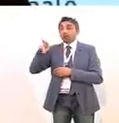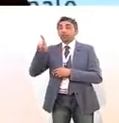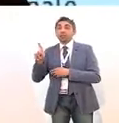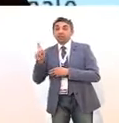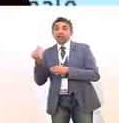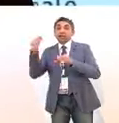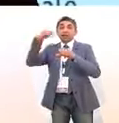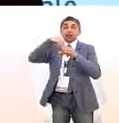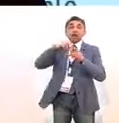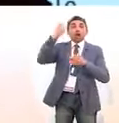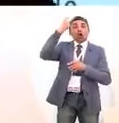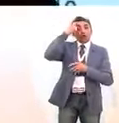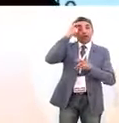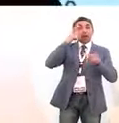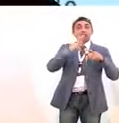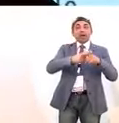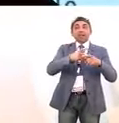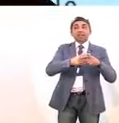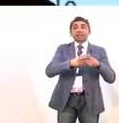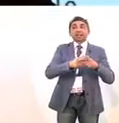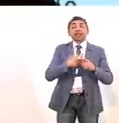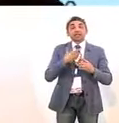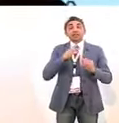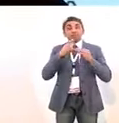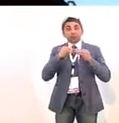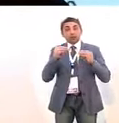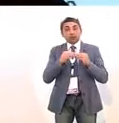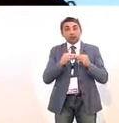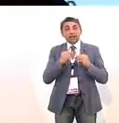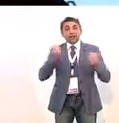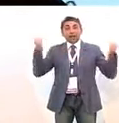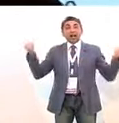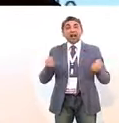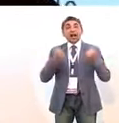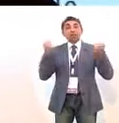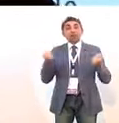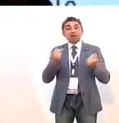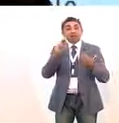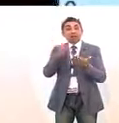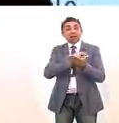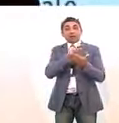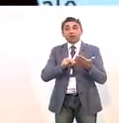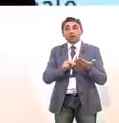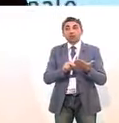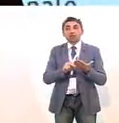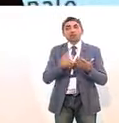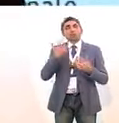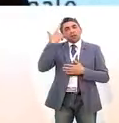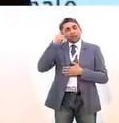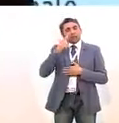governo del Paese. E lo possiamo fare se facciamo una campagna elettorale in cui sapremo distinguere